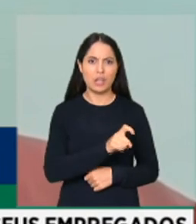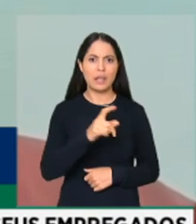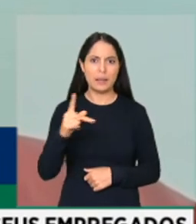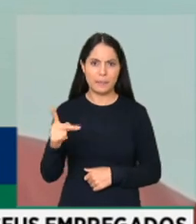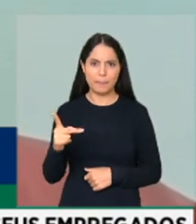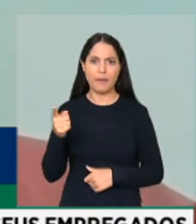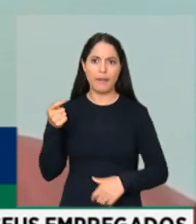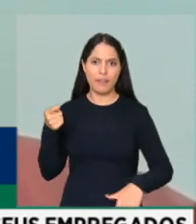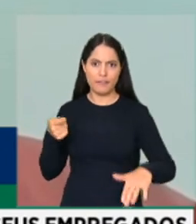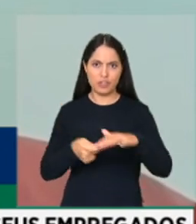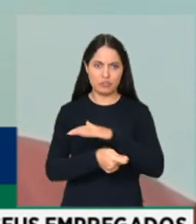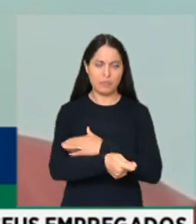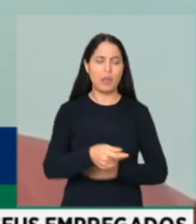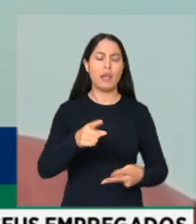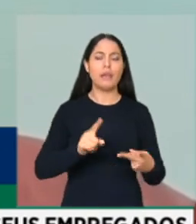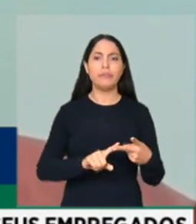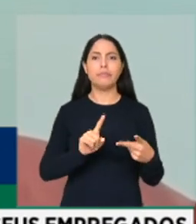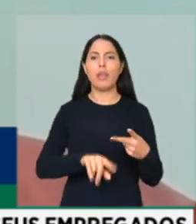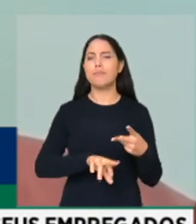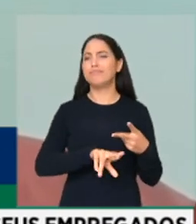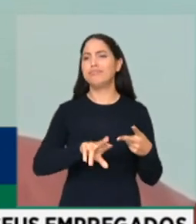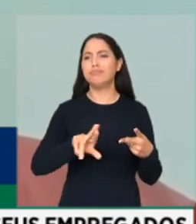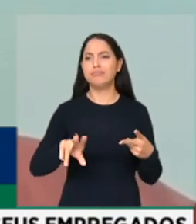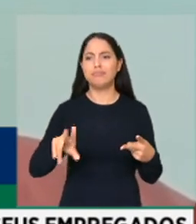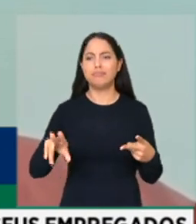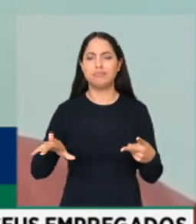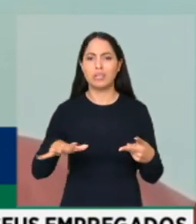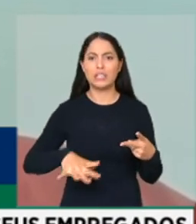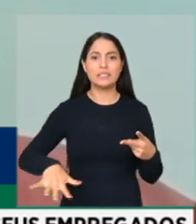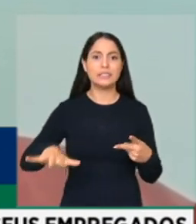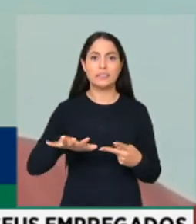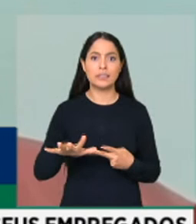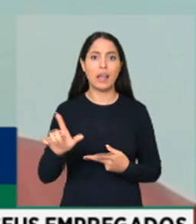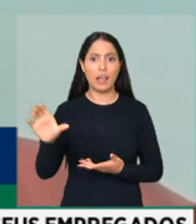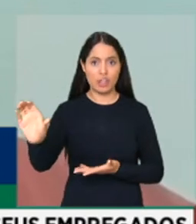PREÇOS QUE A XP INVESTIMENTOS, DIVERSAS INSTITUIÇÕES DA ÁREA DE CRÉDITO, DIVERSAS